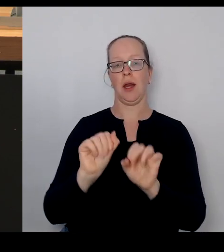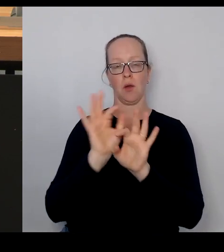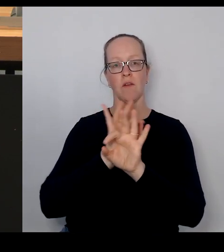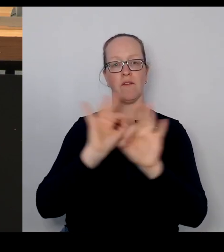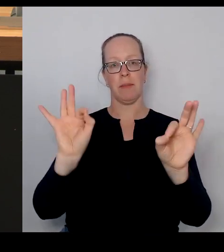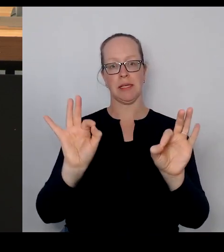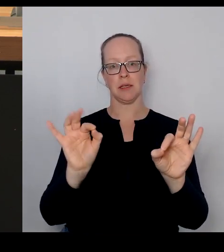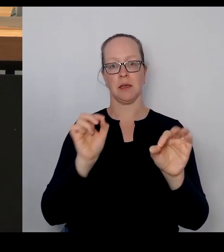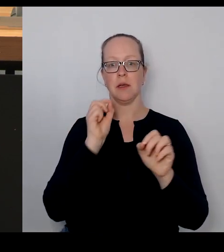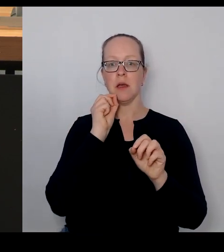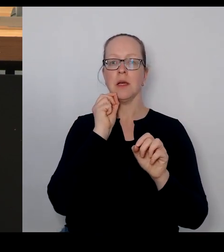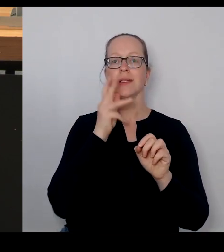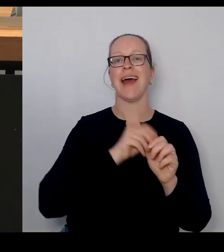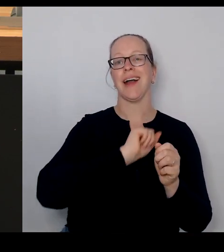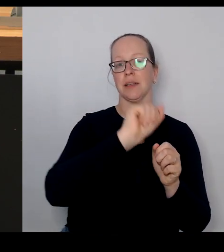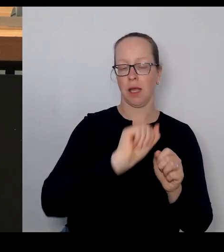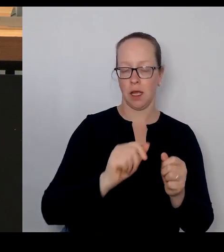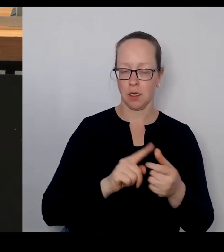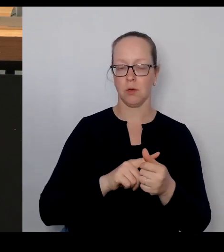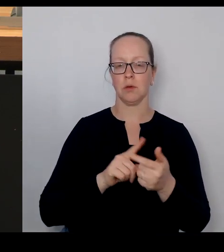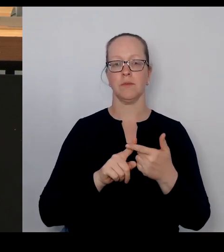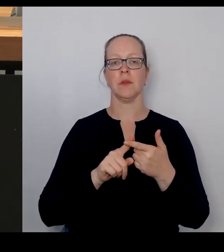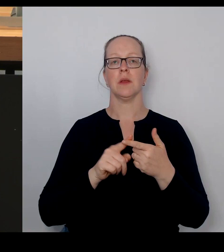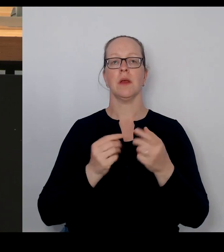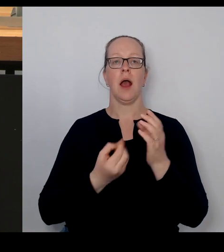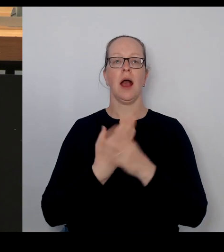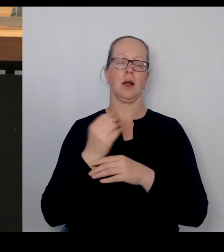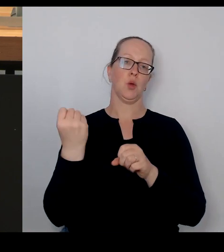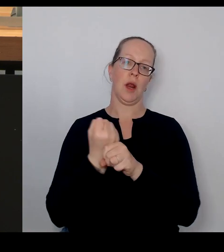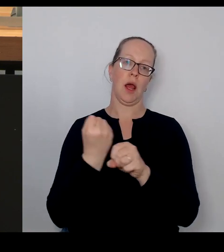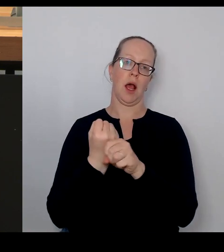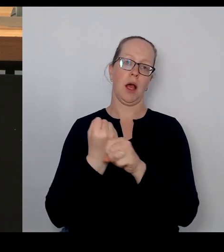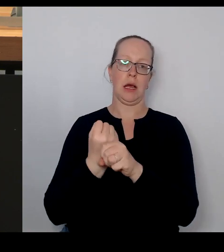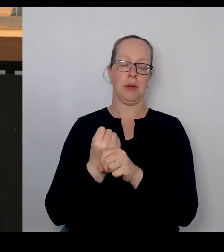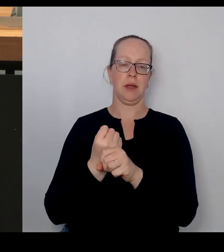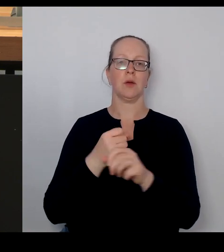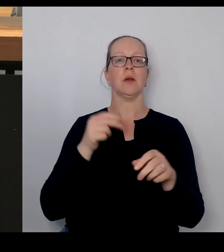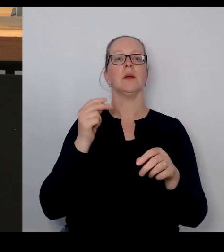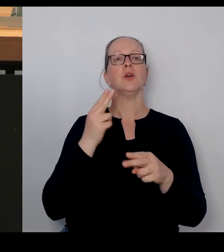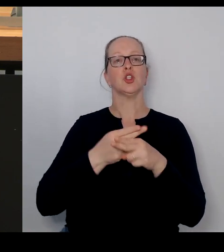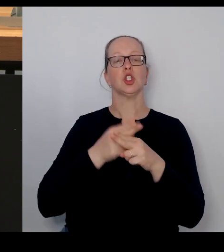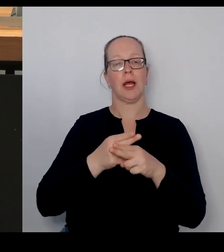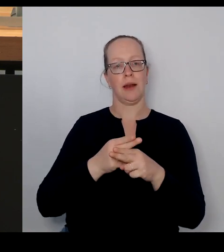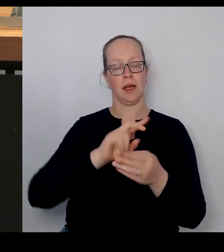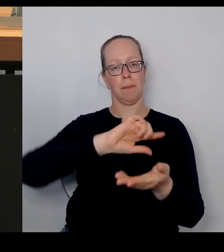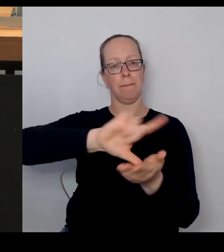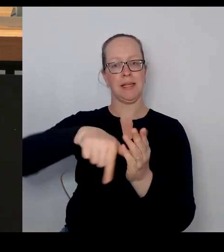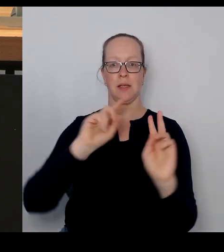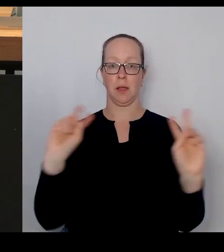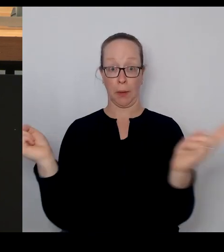Standards in den Bezirken, die Unterstützung der Schulreinigung, die hier schon mehrfach genannt wurde, und das Ziel,